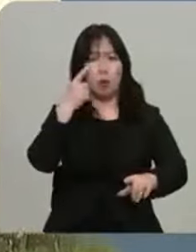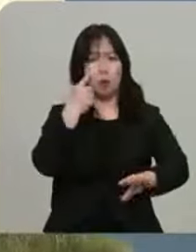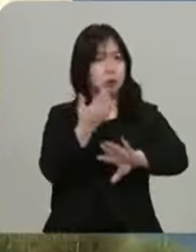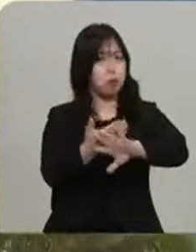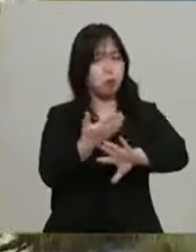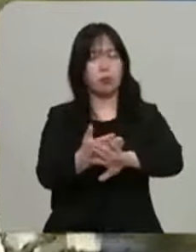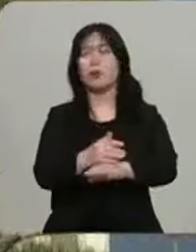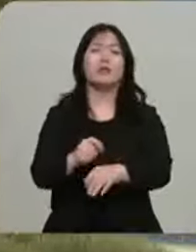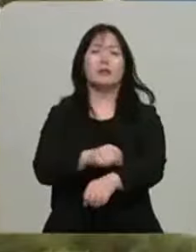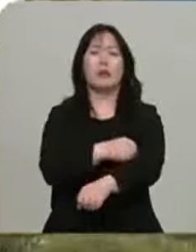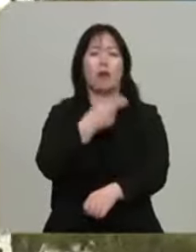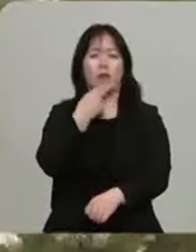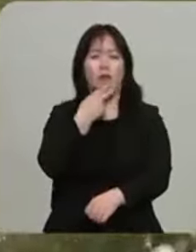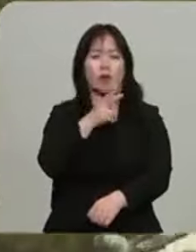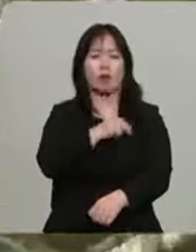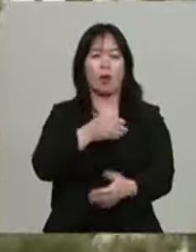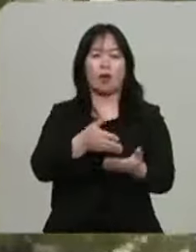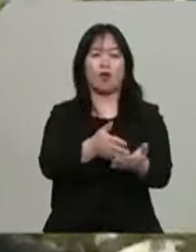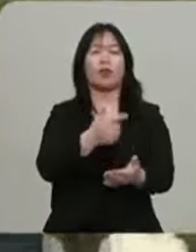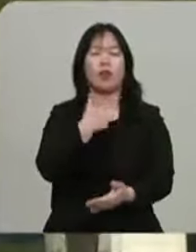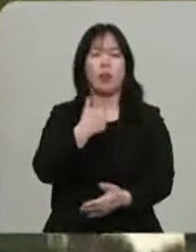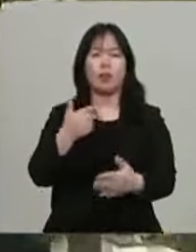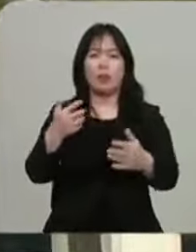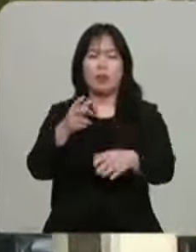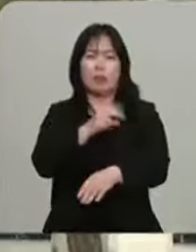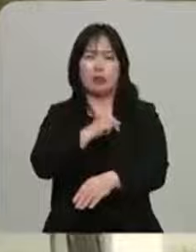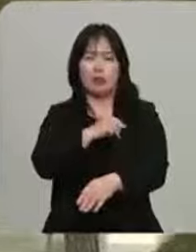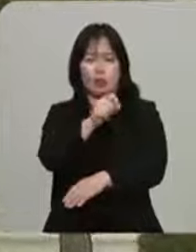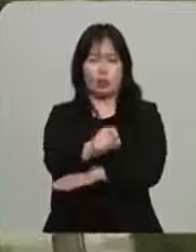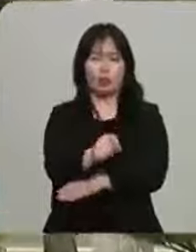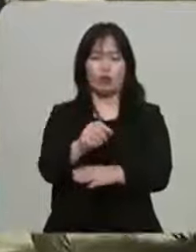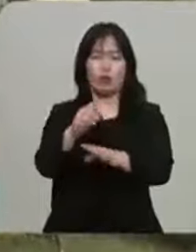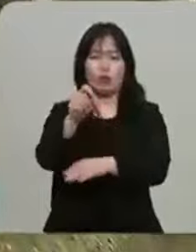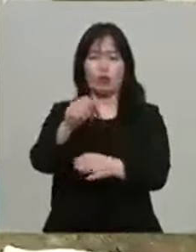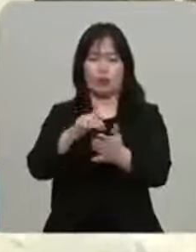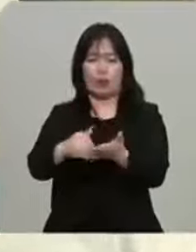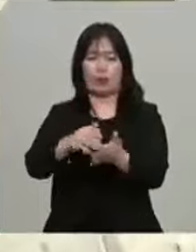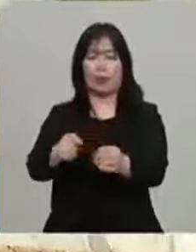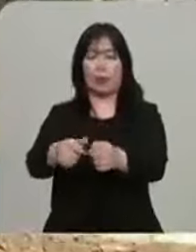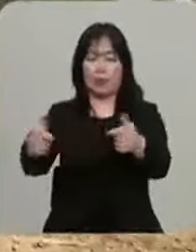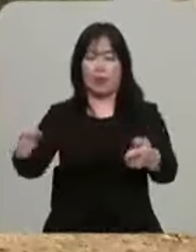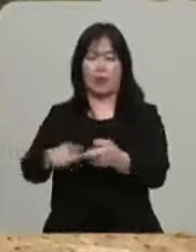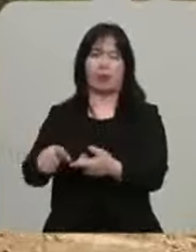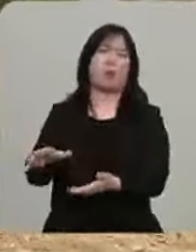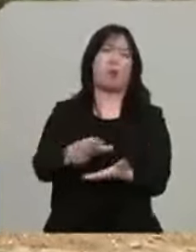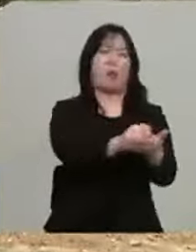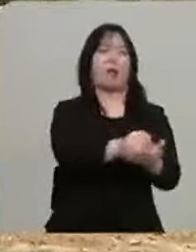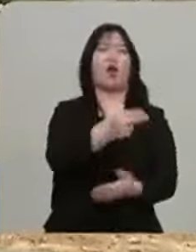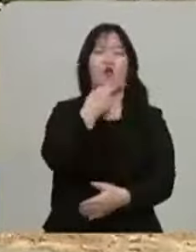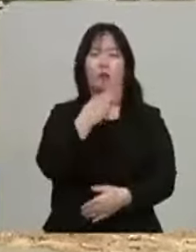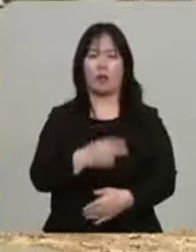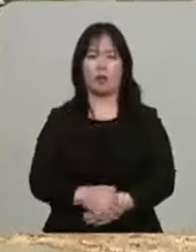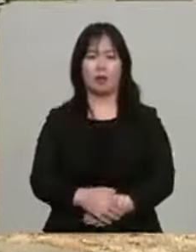의회가 건의했던 의원 정수와 사무 직원 확대 등의 특례는 받아들여 지지 않았기 때문인데요.